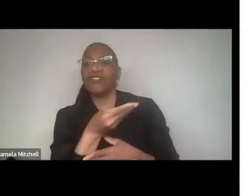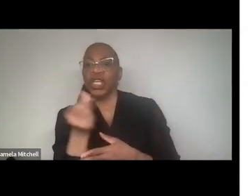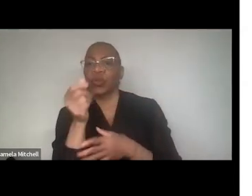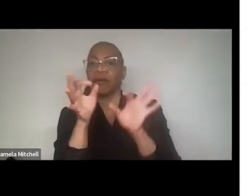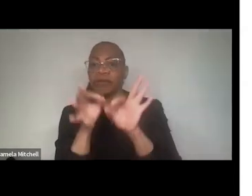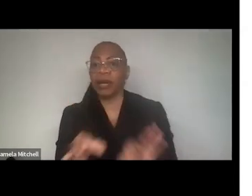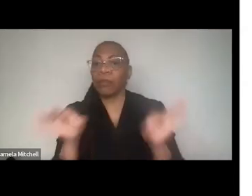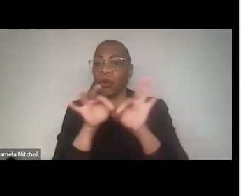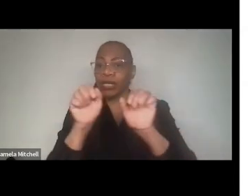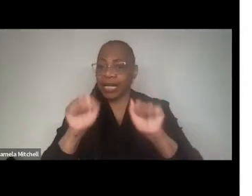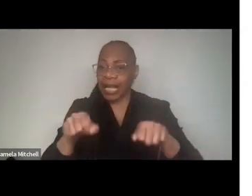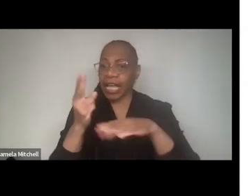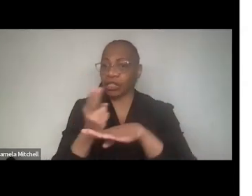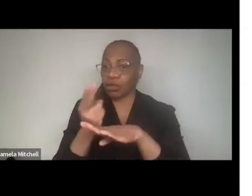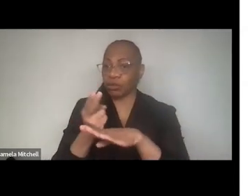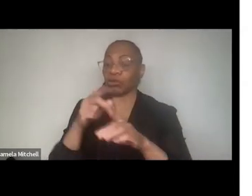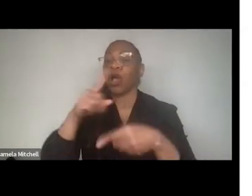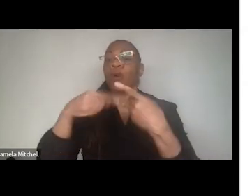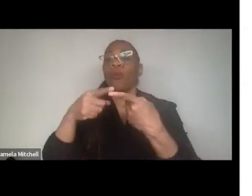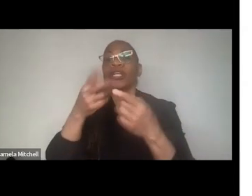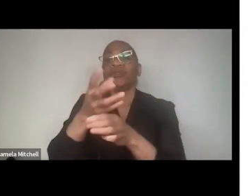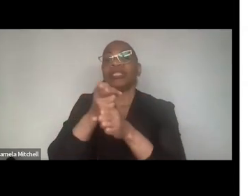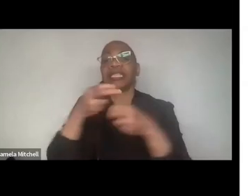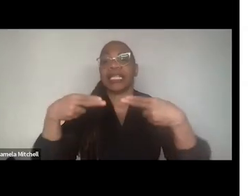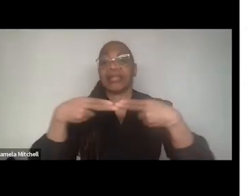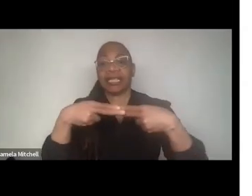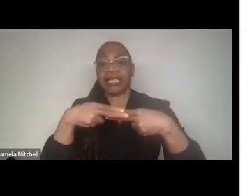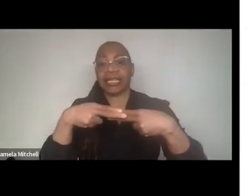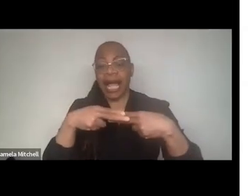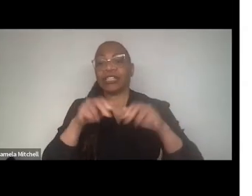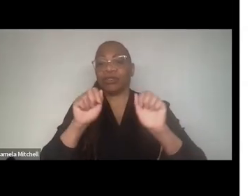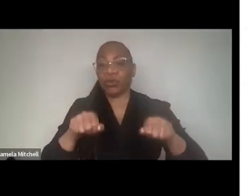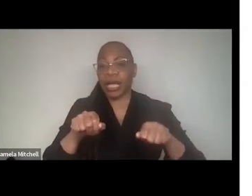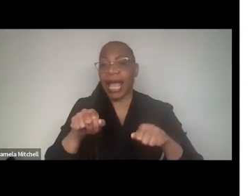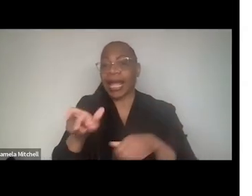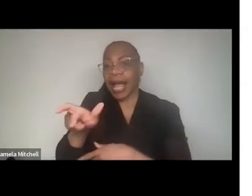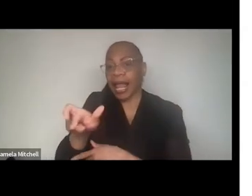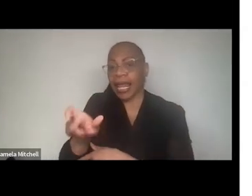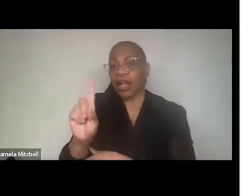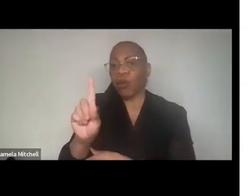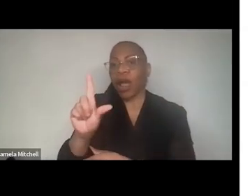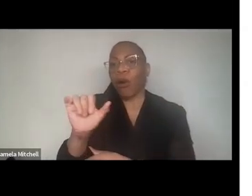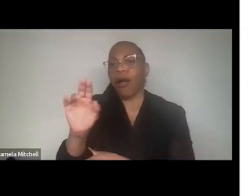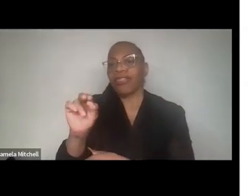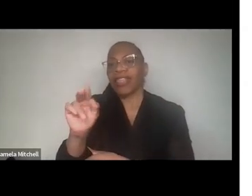Cuando reciban estas diapositivas, podrán hacer clic en el enlace y obtener información sobre las herramientas de evaluación de la historia de vida